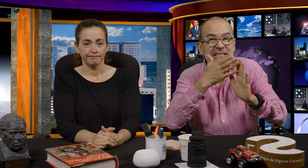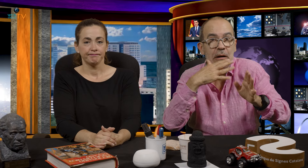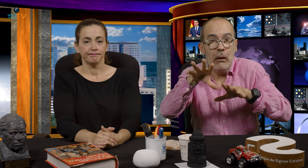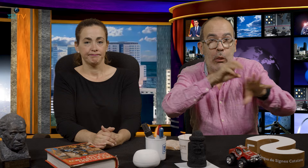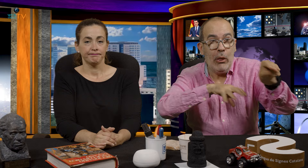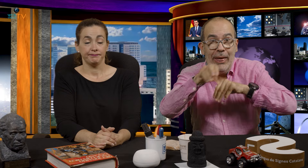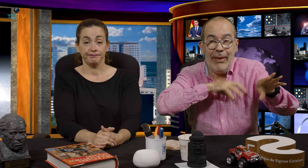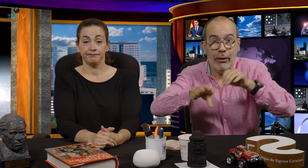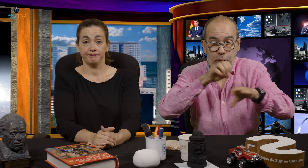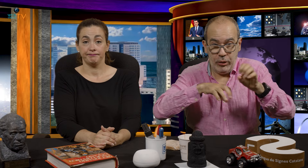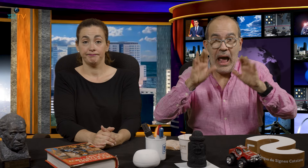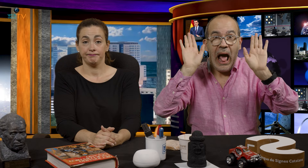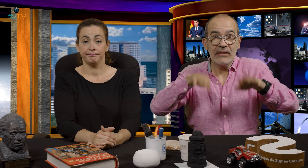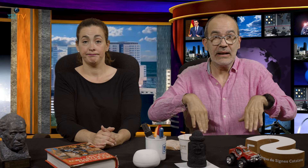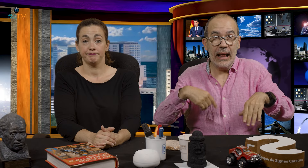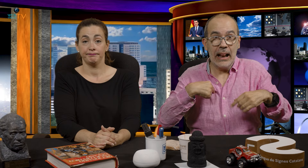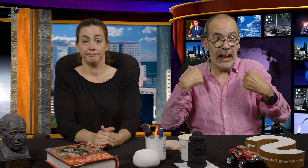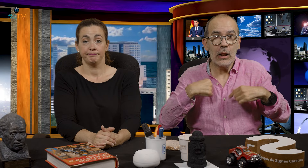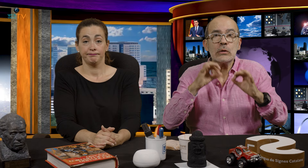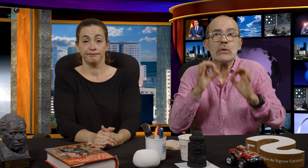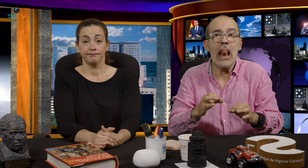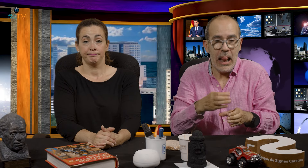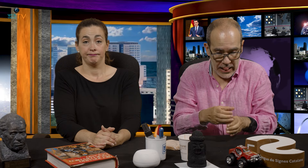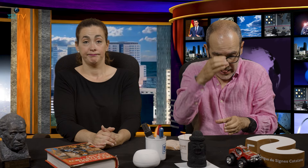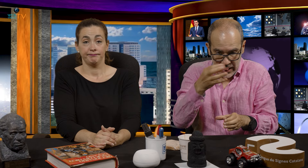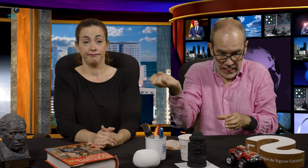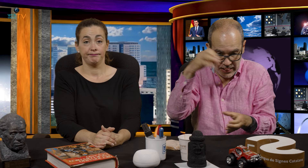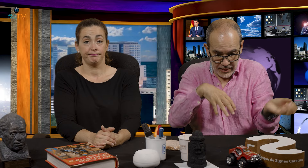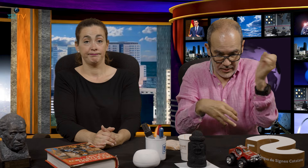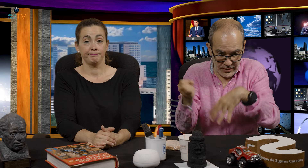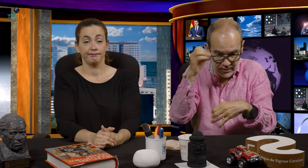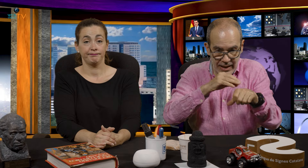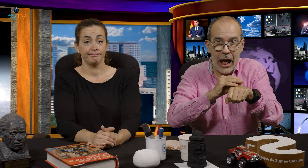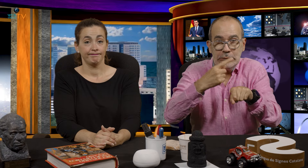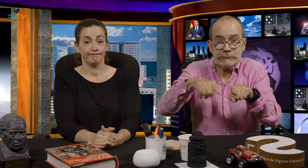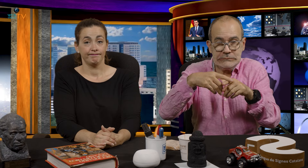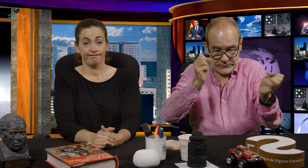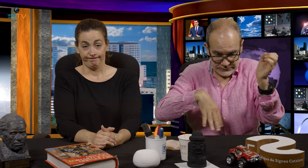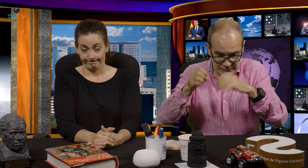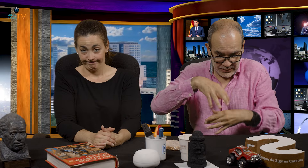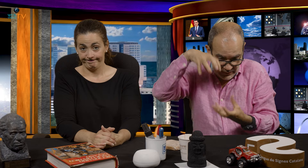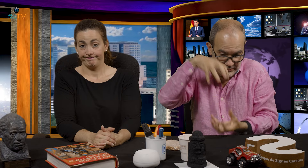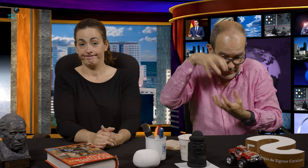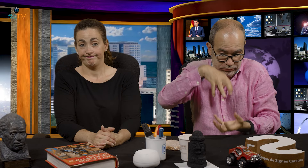La cuestión es que voy aprendiendo varios signos de distintas cuentas y me siento como bebiéndome un cocktail de distintos licores